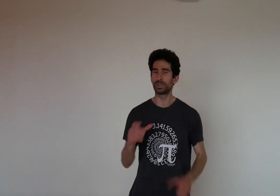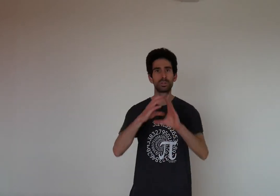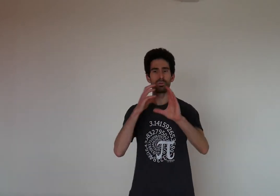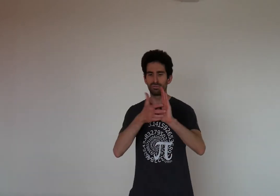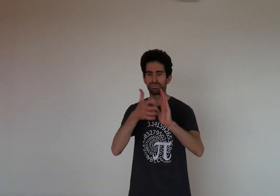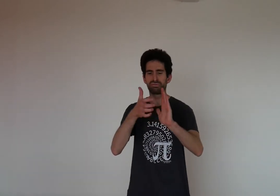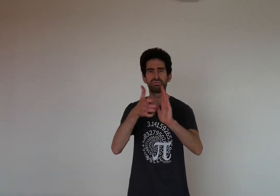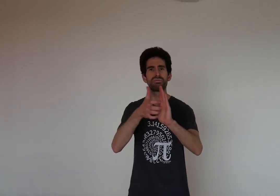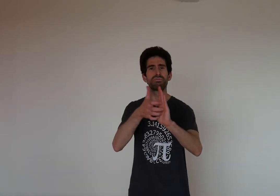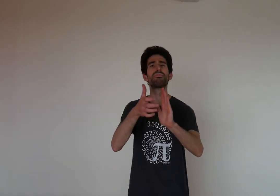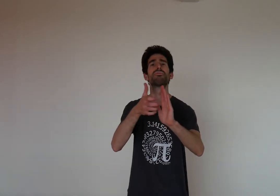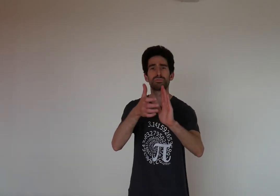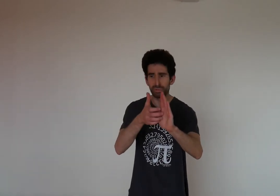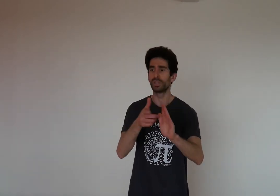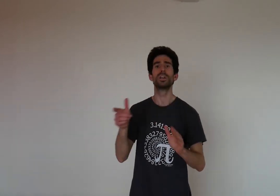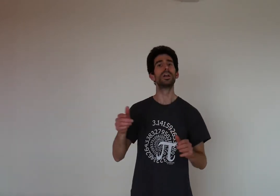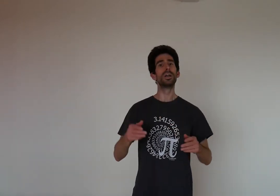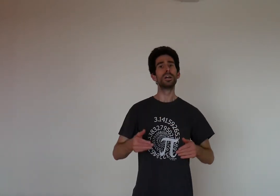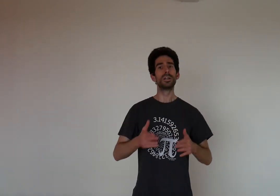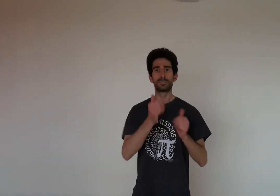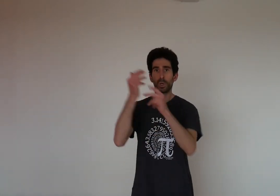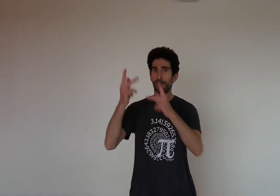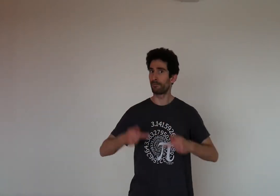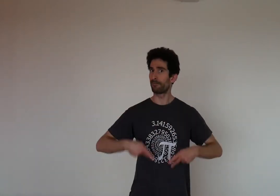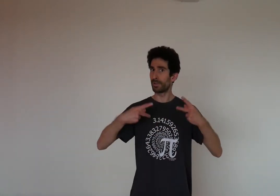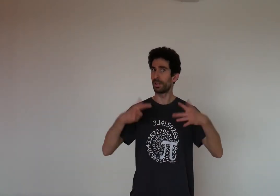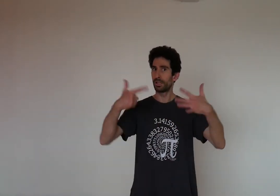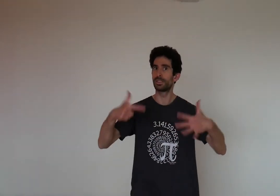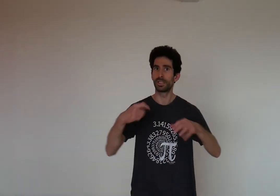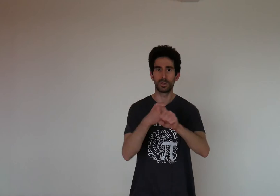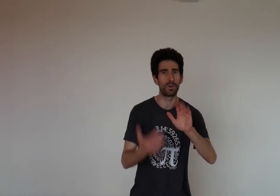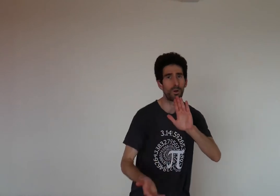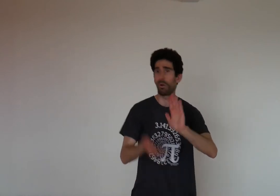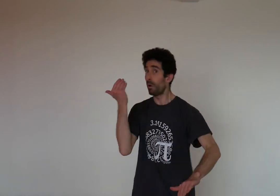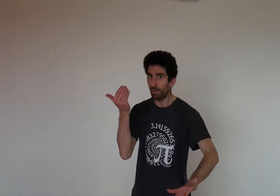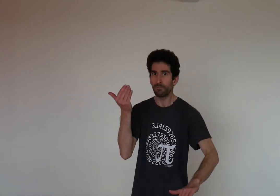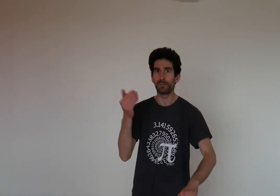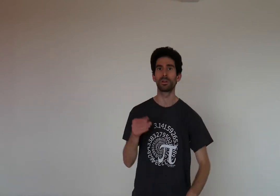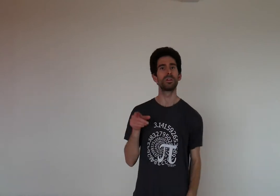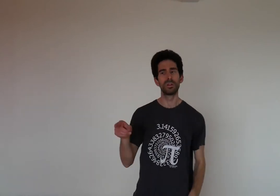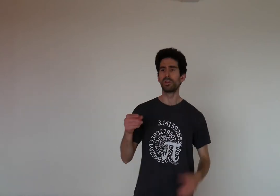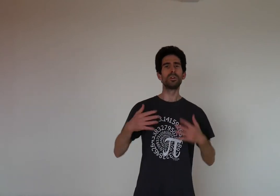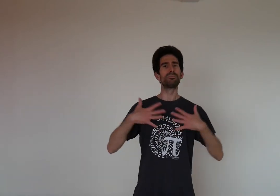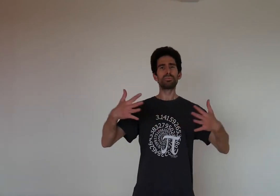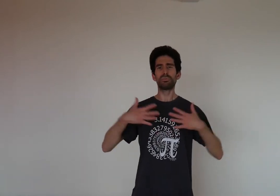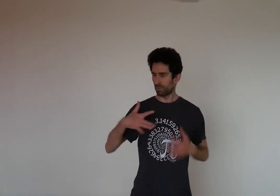les égoutiers ont une espérance de vie plus courte de 17 ans. Ils ont des cancers